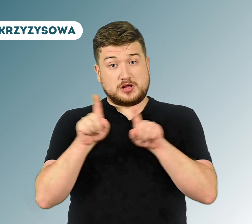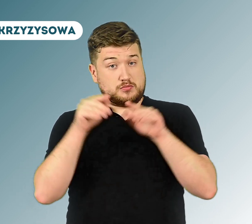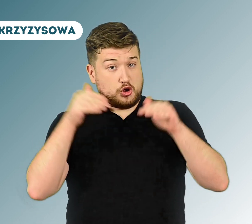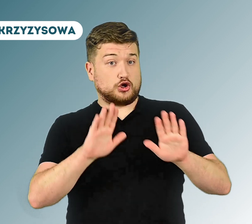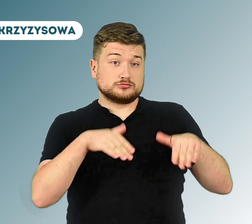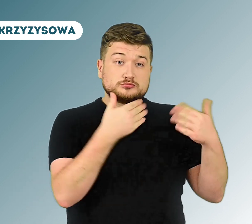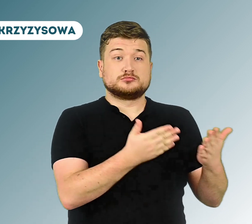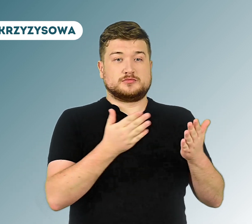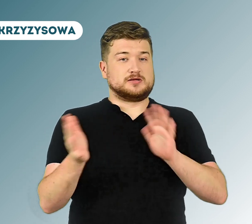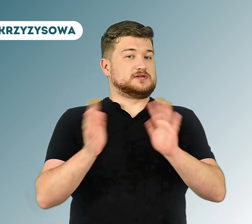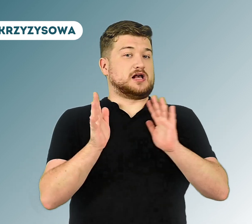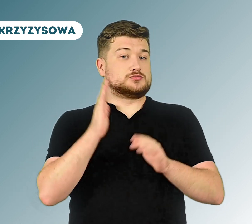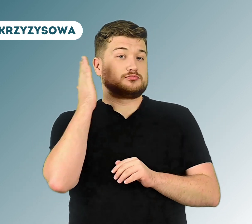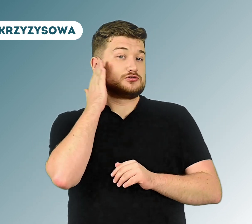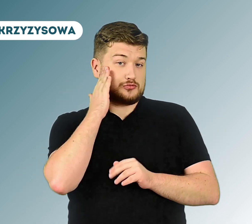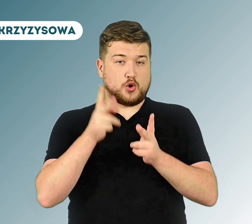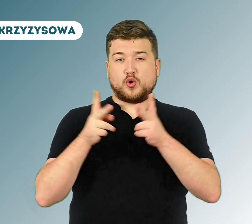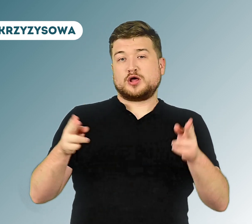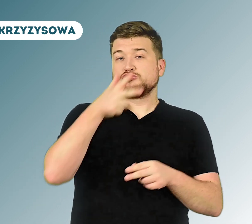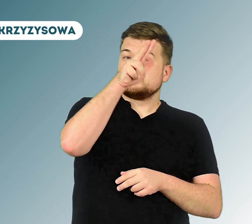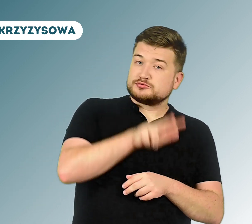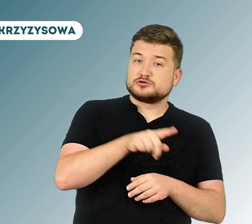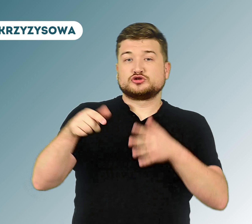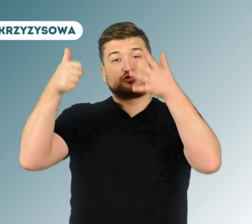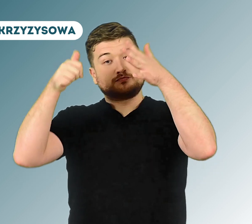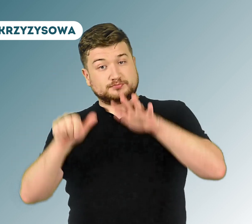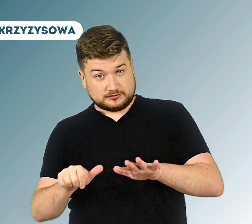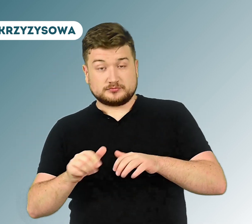zastępcze mieszkanie na okres 3 lub 6 miesięcy,